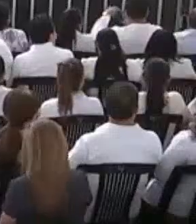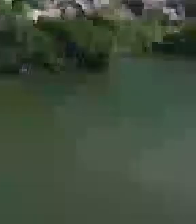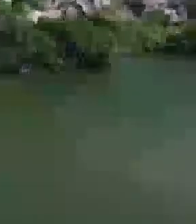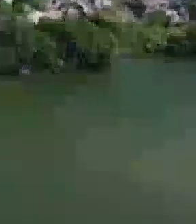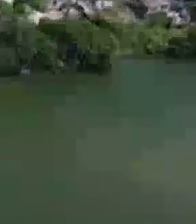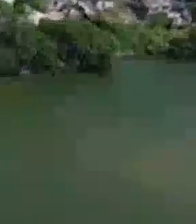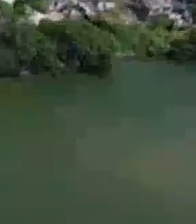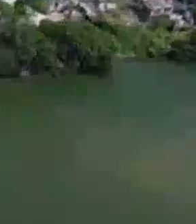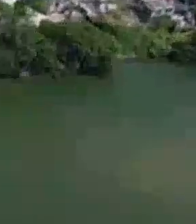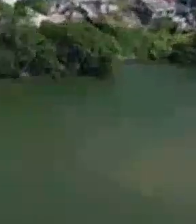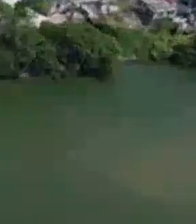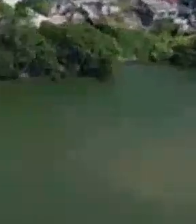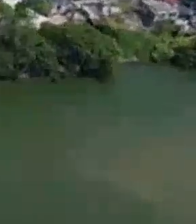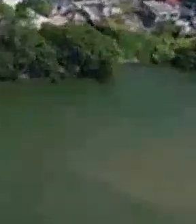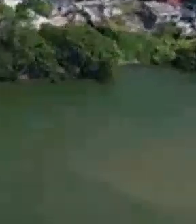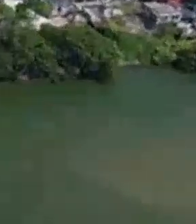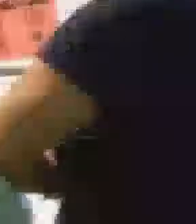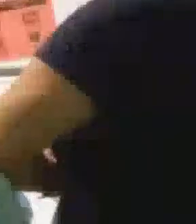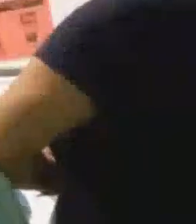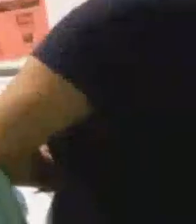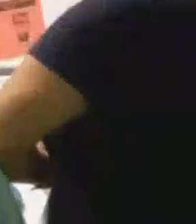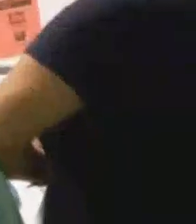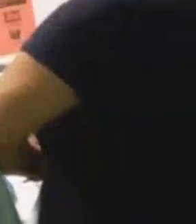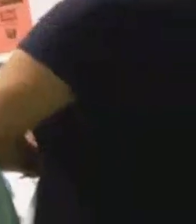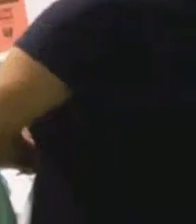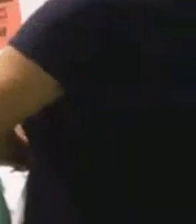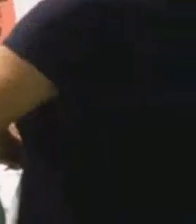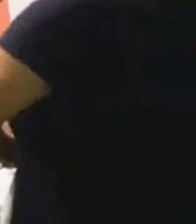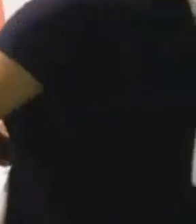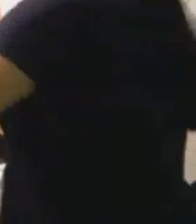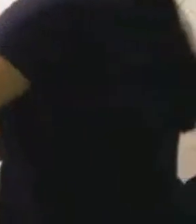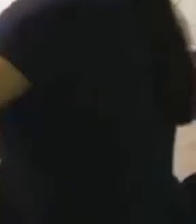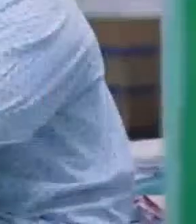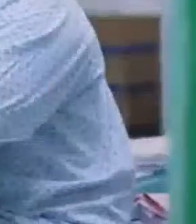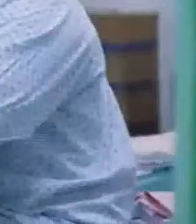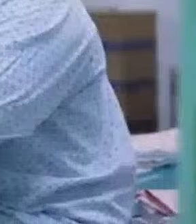En la Esmeralda del Sureste, Tabasco, trabajamos por consolidar al INF bienestar a lo largo y a